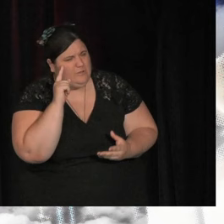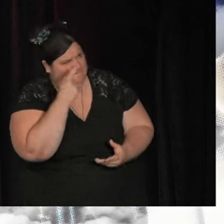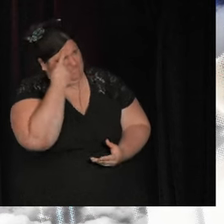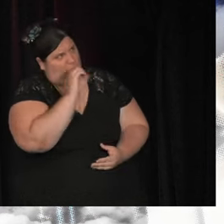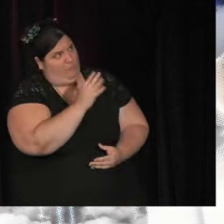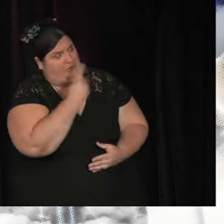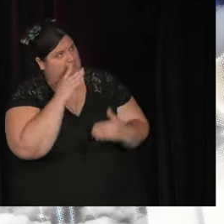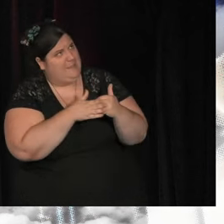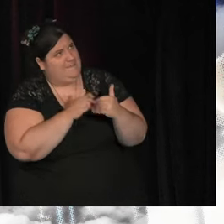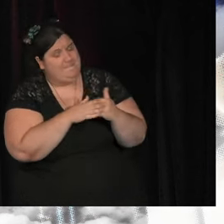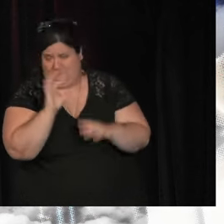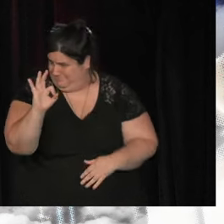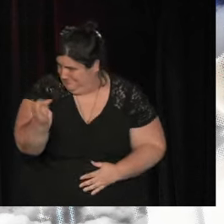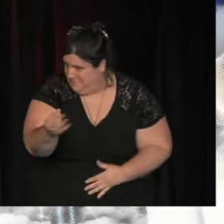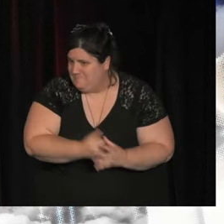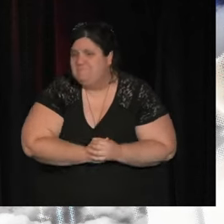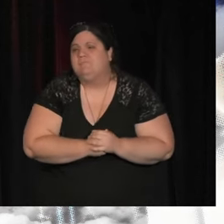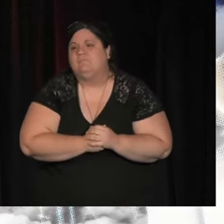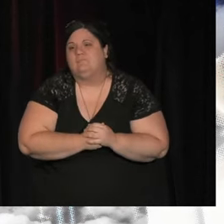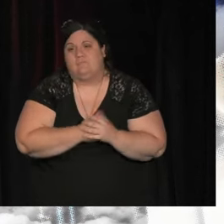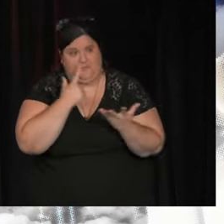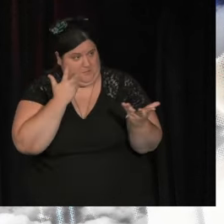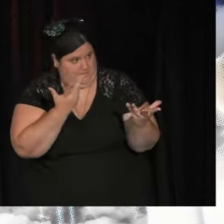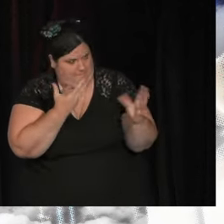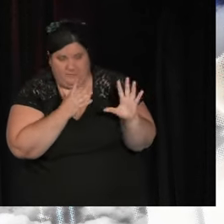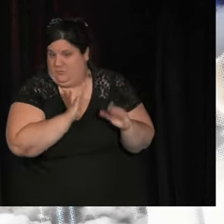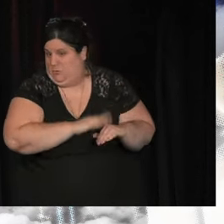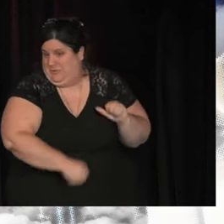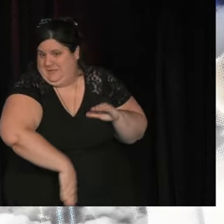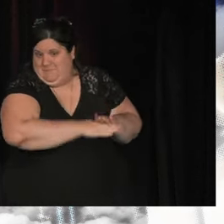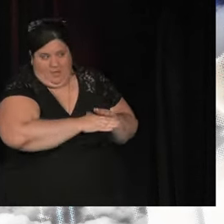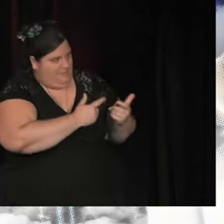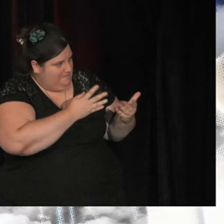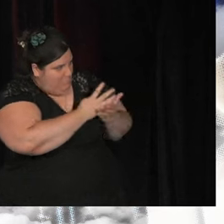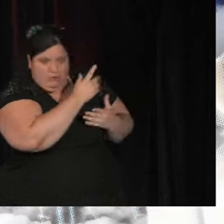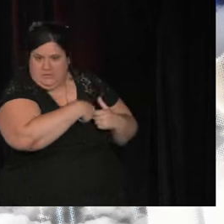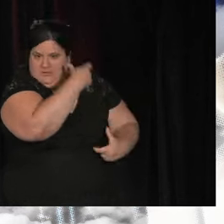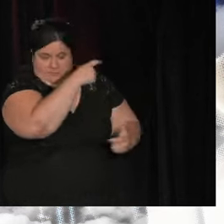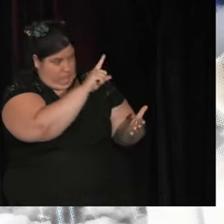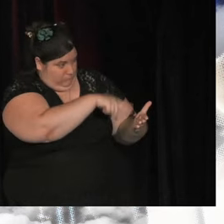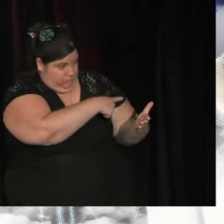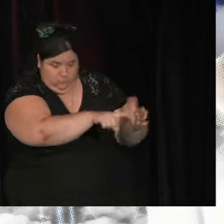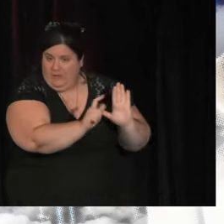Mais effectivement, le projet va vraiment être kill, annulé en 2012. Ils n'arrivaient pas à trouver la formule.